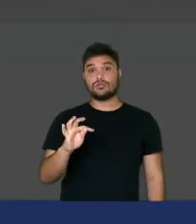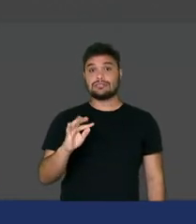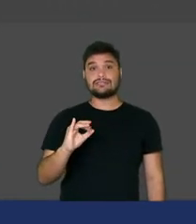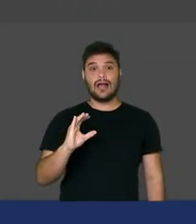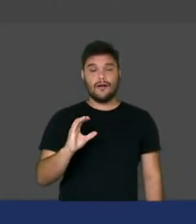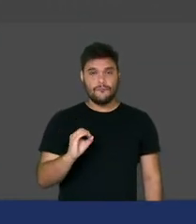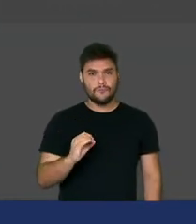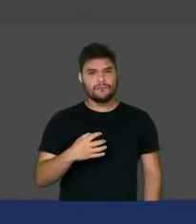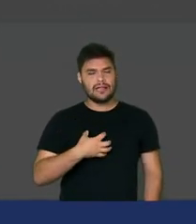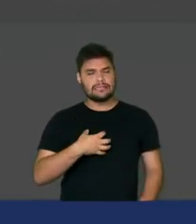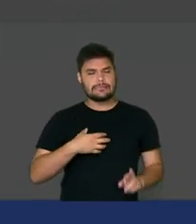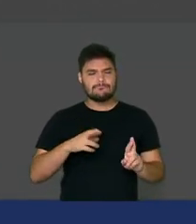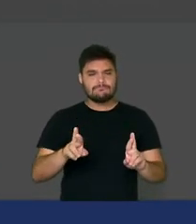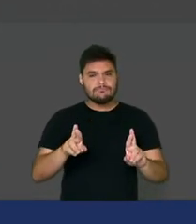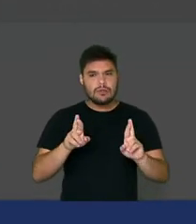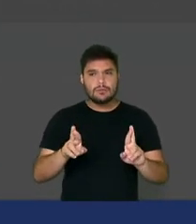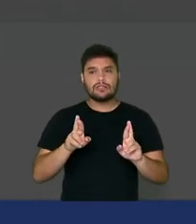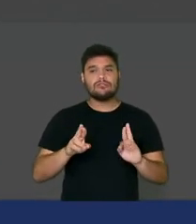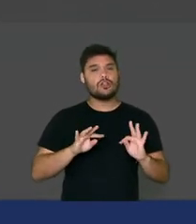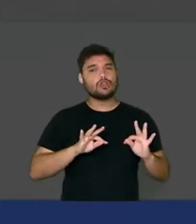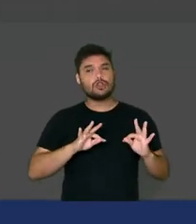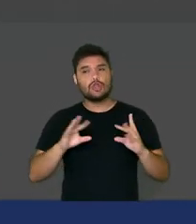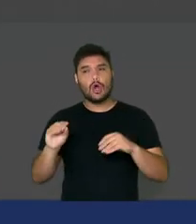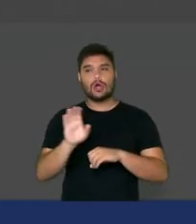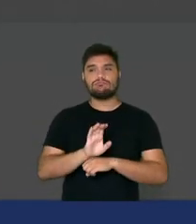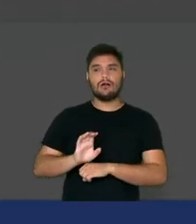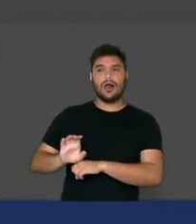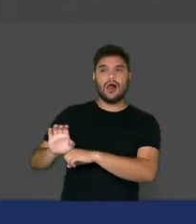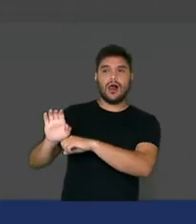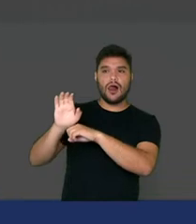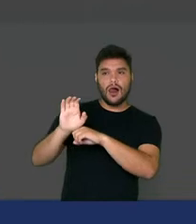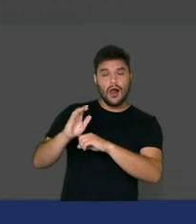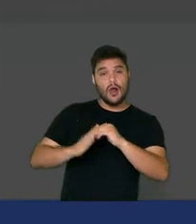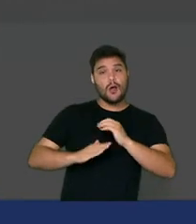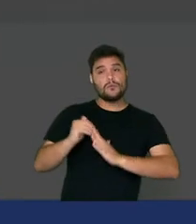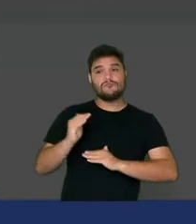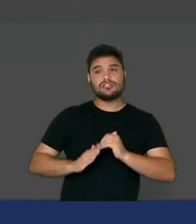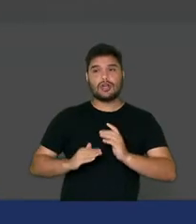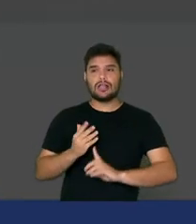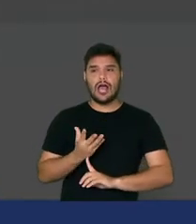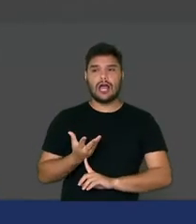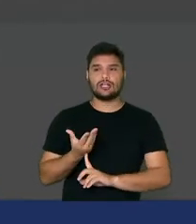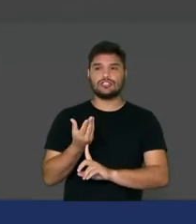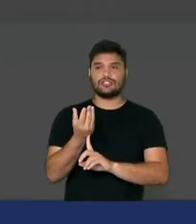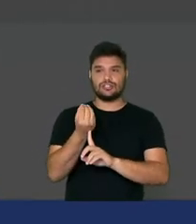APROVAÇÃO DA LEI DA CULTURA NACIONAL, ESPECIALMENTE A LEI PAULO GUSTAVO, QUE TEMOS A EXPECTATIVA DE QUE TODO PAÍS, OS NOSSOS ARTISTAS, OS